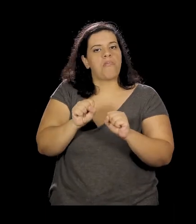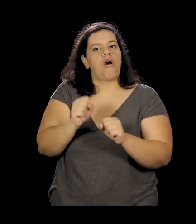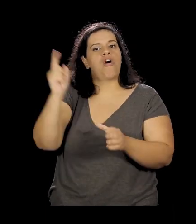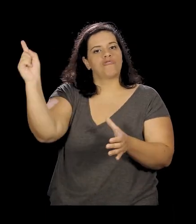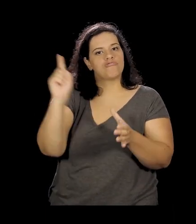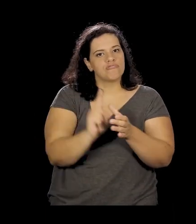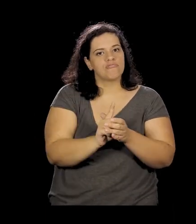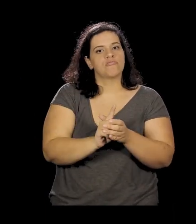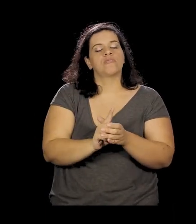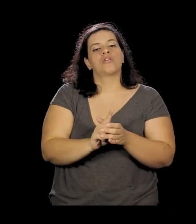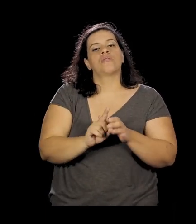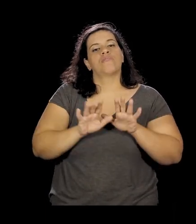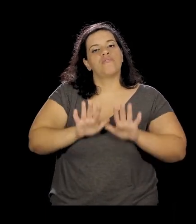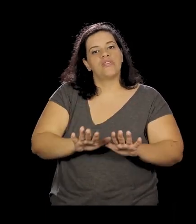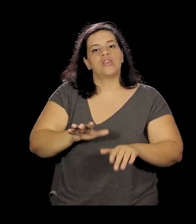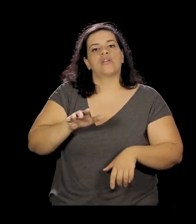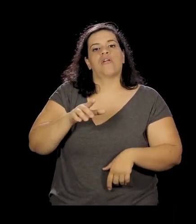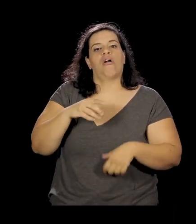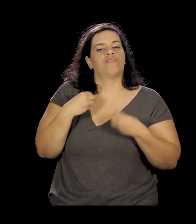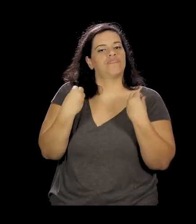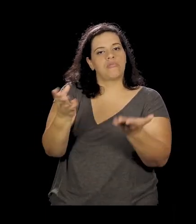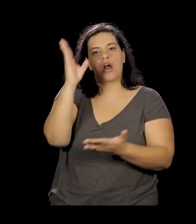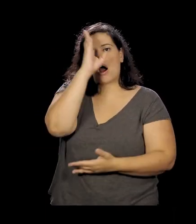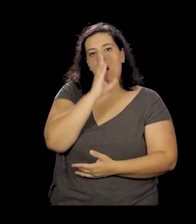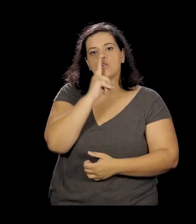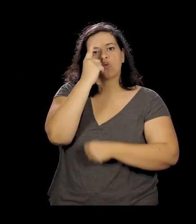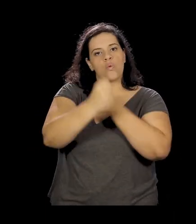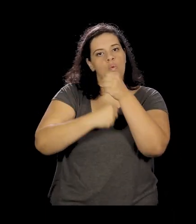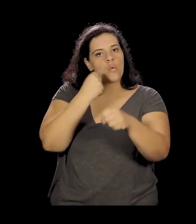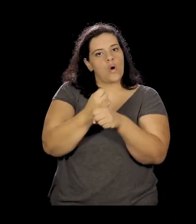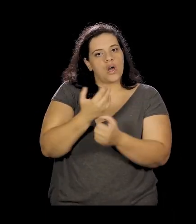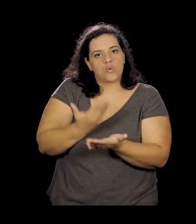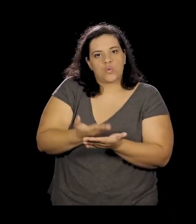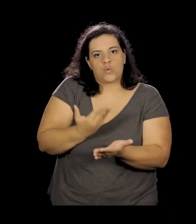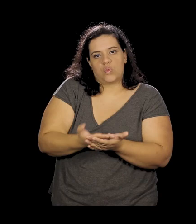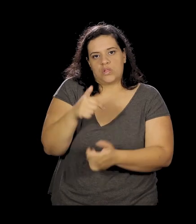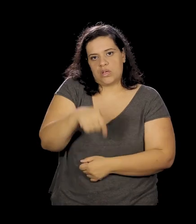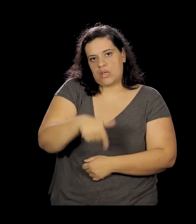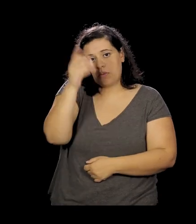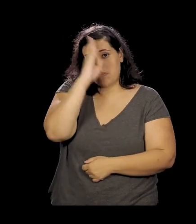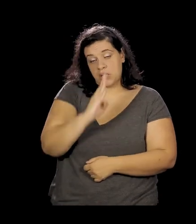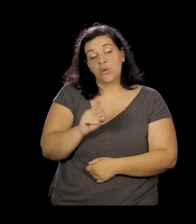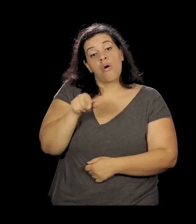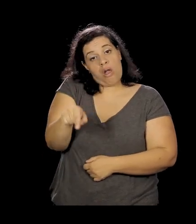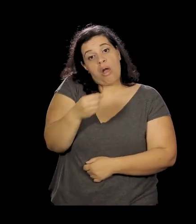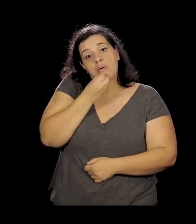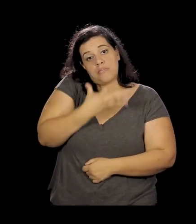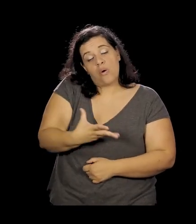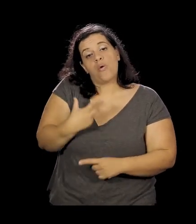o governo pode ceder uma bolsa para pagar tudo durante um ano aqui. Isso é uma vantagem para nós,